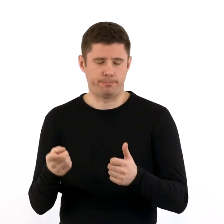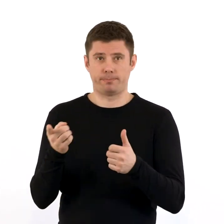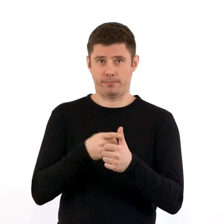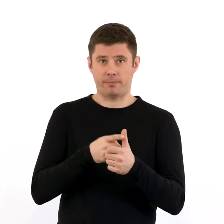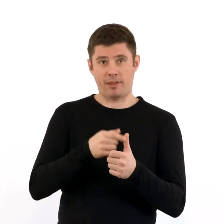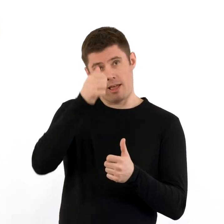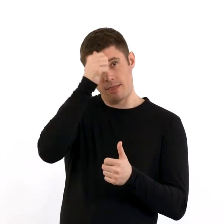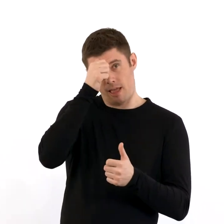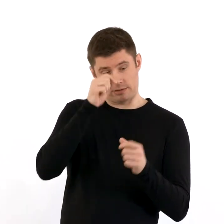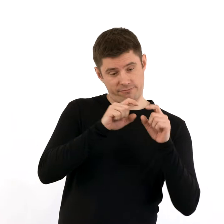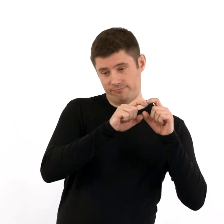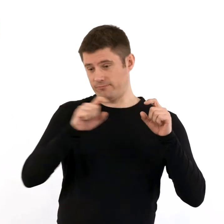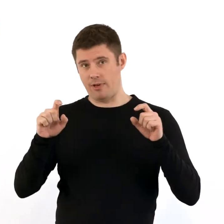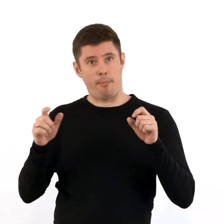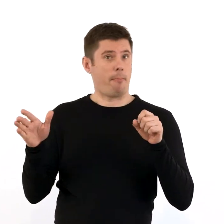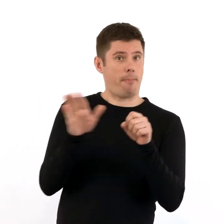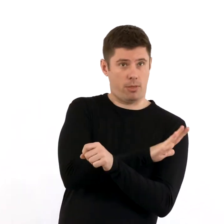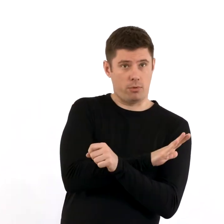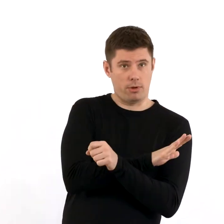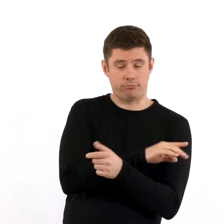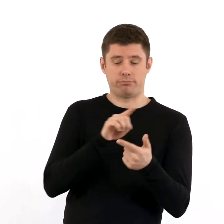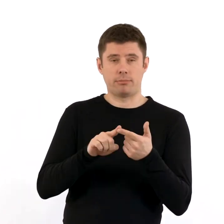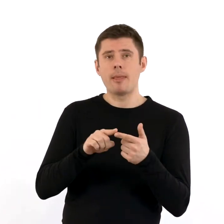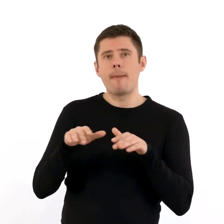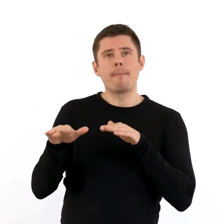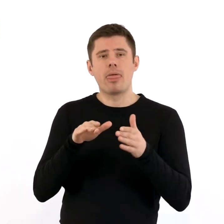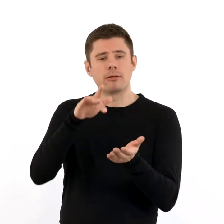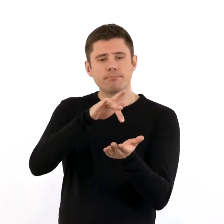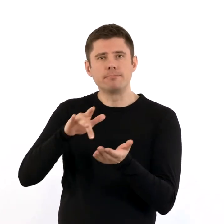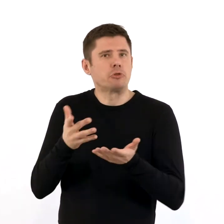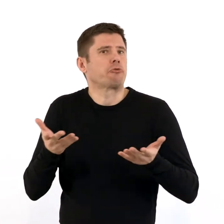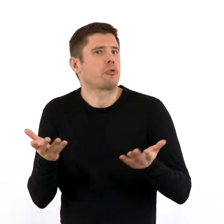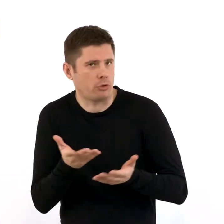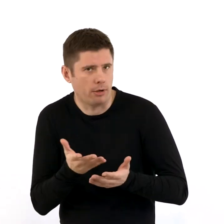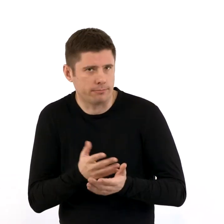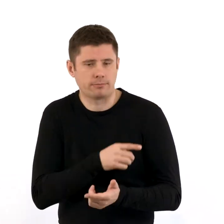1. pełną nazwę i siedzibę (miejscowość);